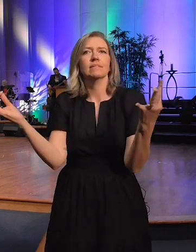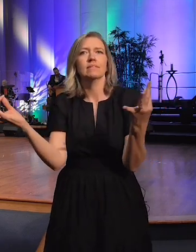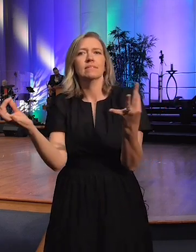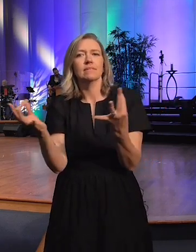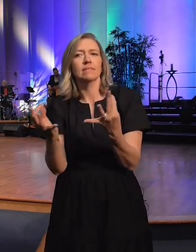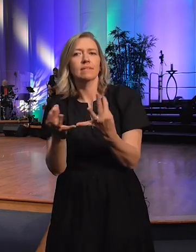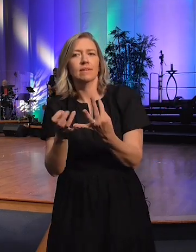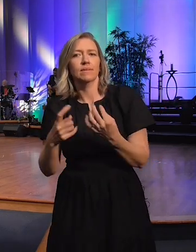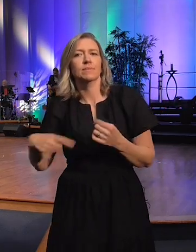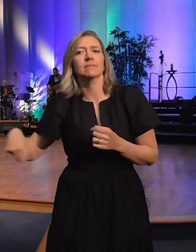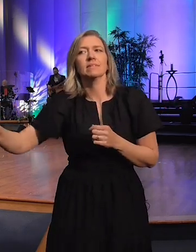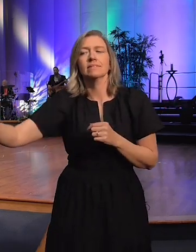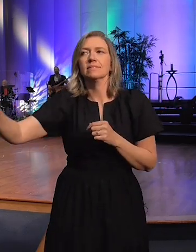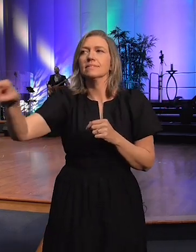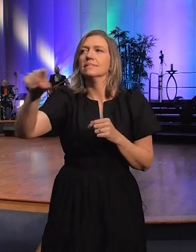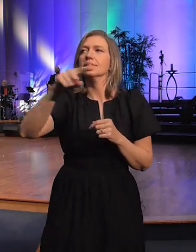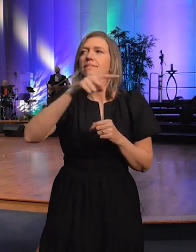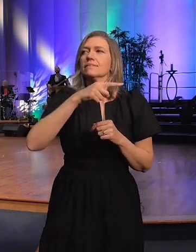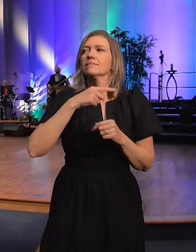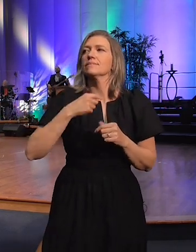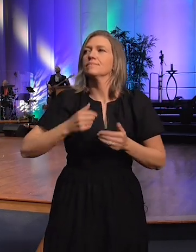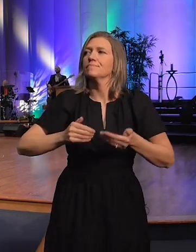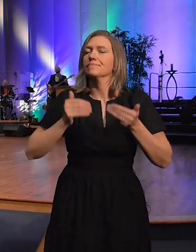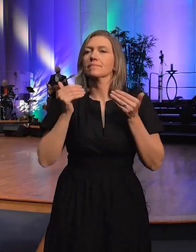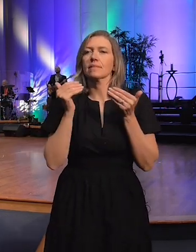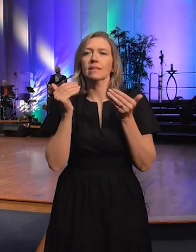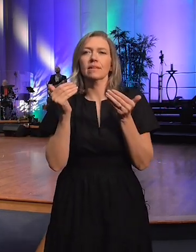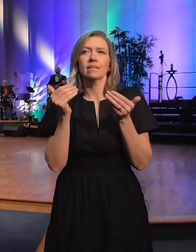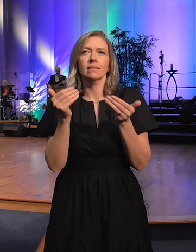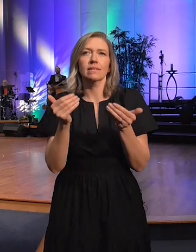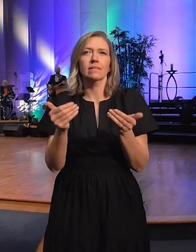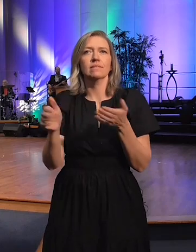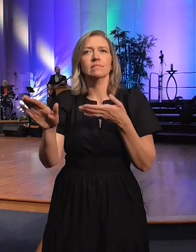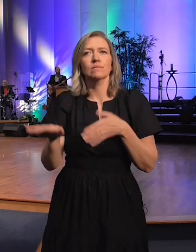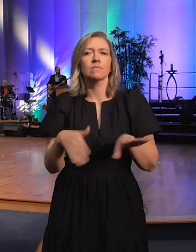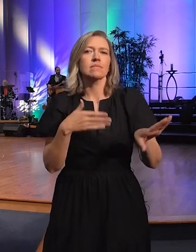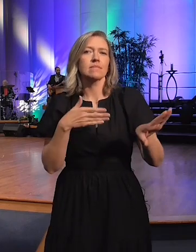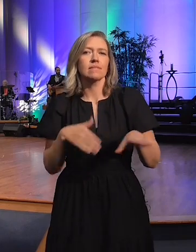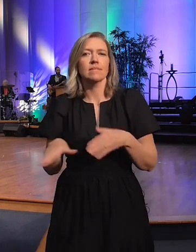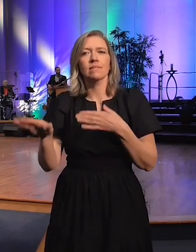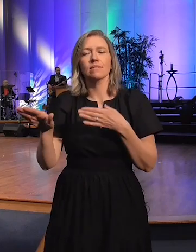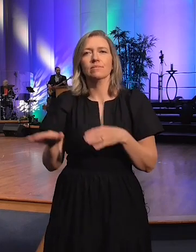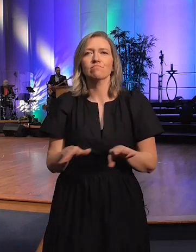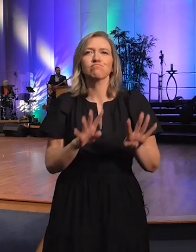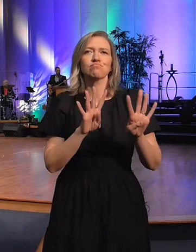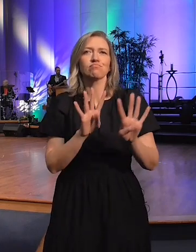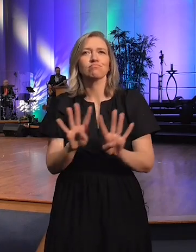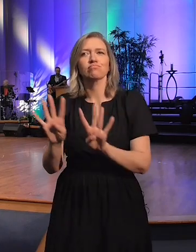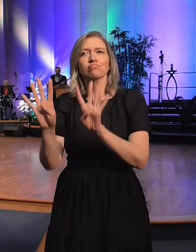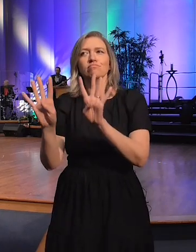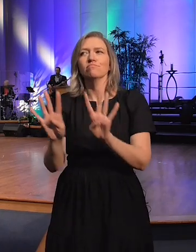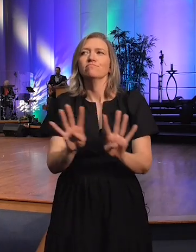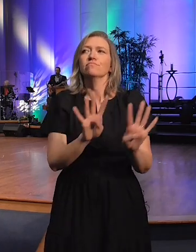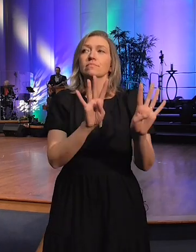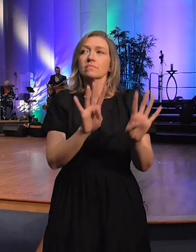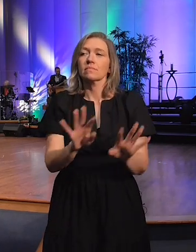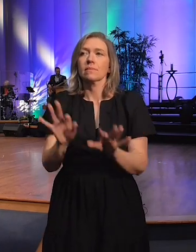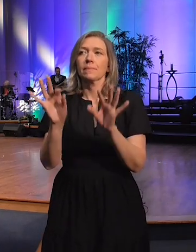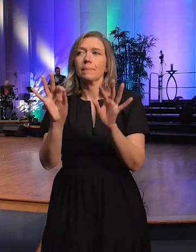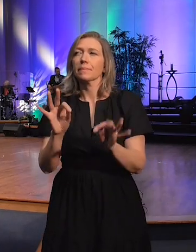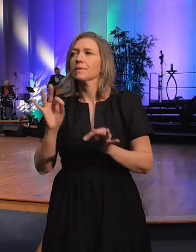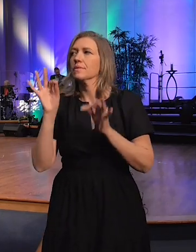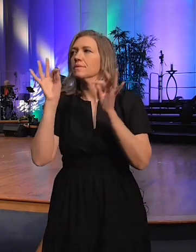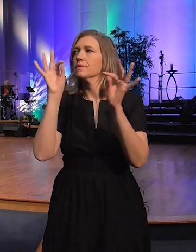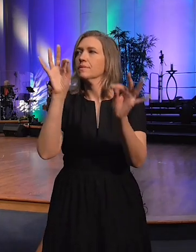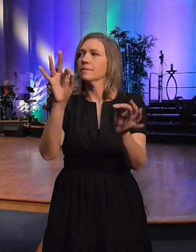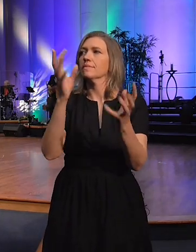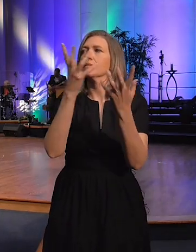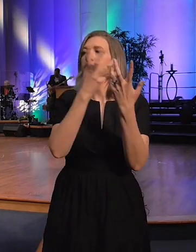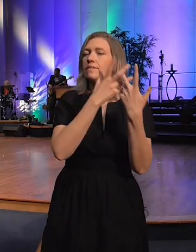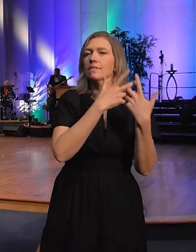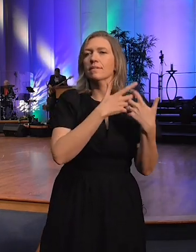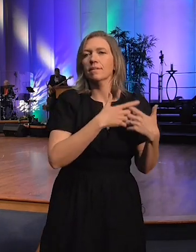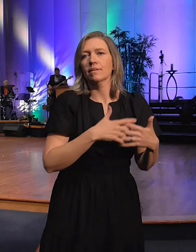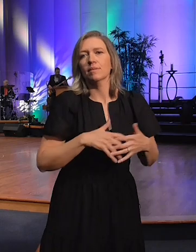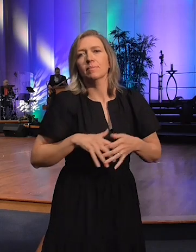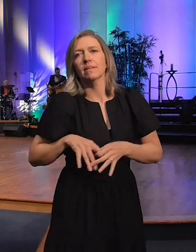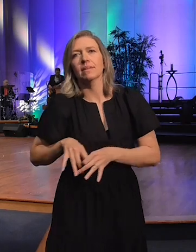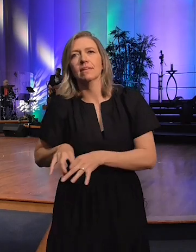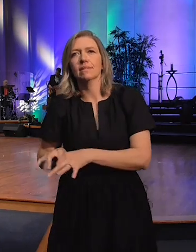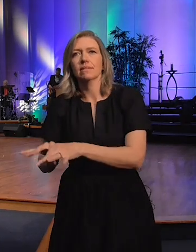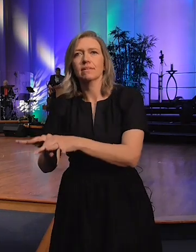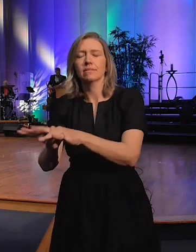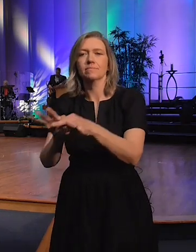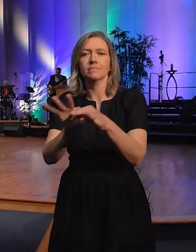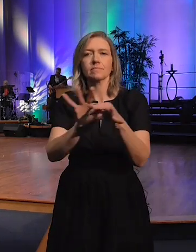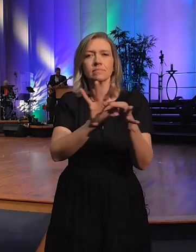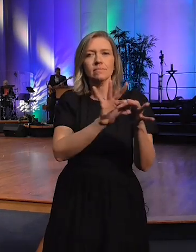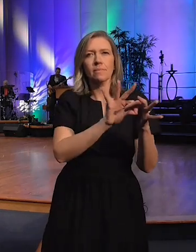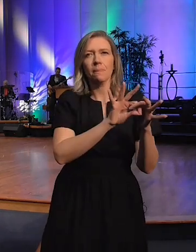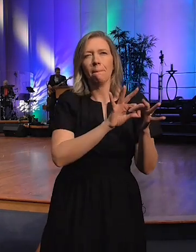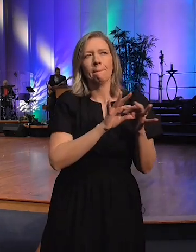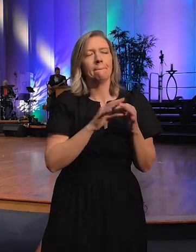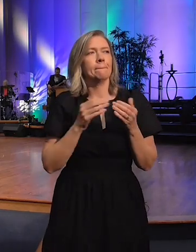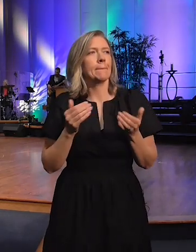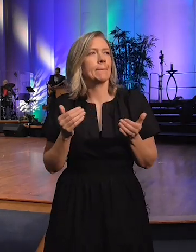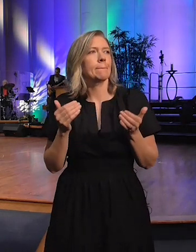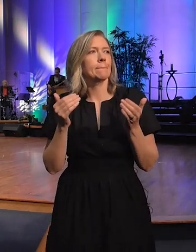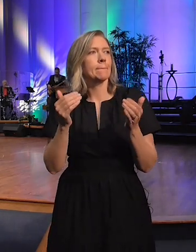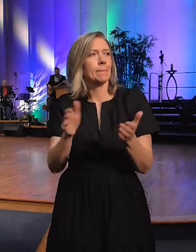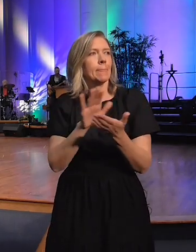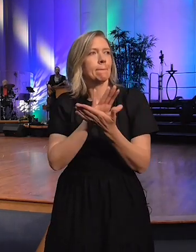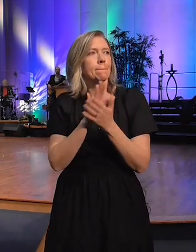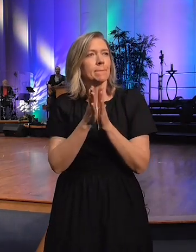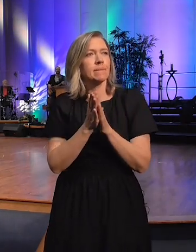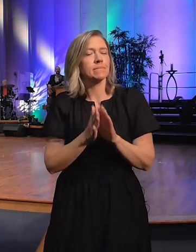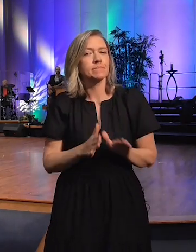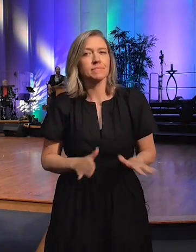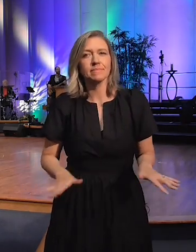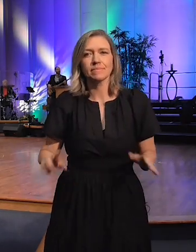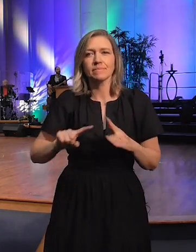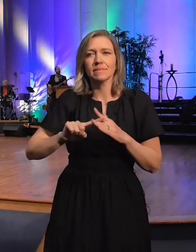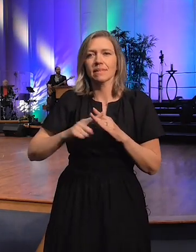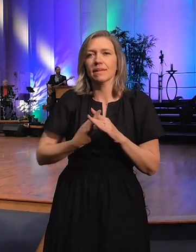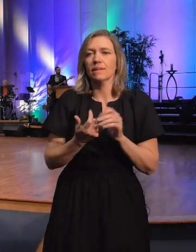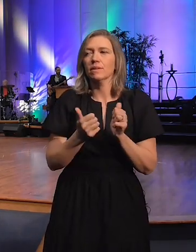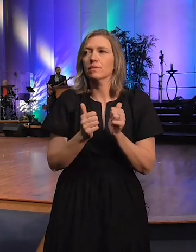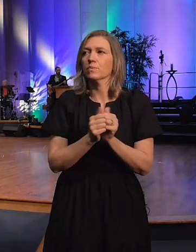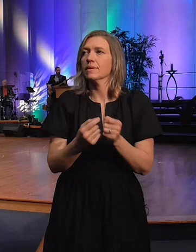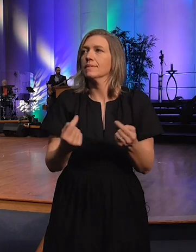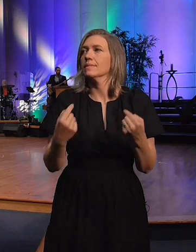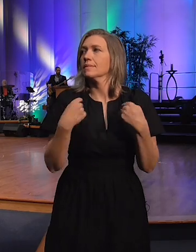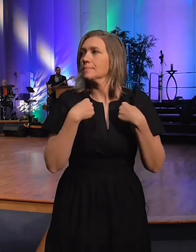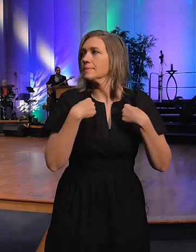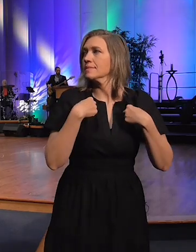, vamos a caminar juntos en perfecto. [Música] Armonía, deja que la paz comience conmigo, deja que